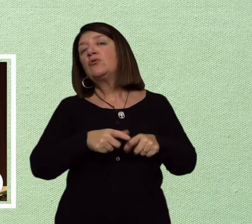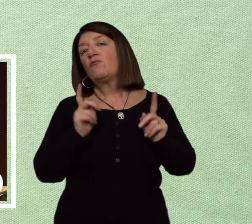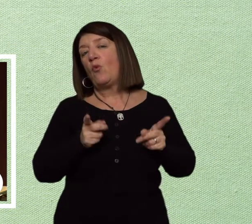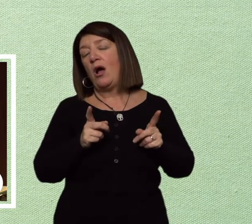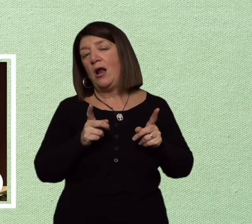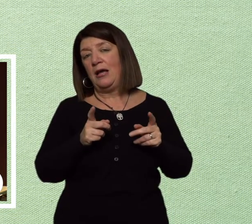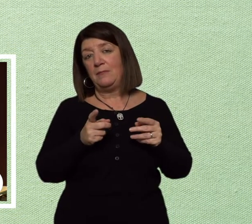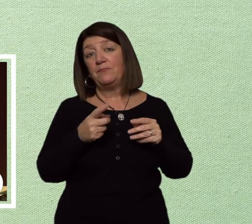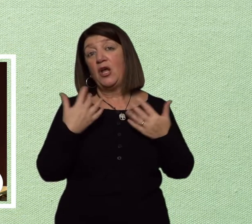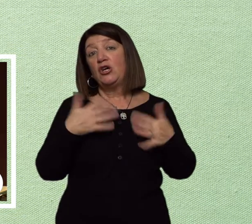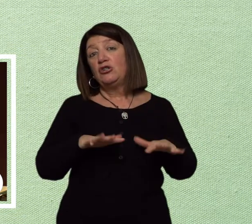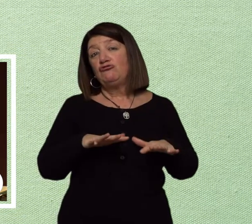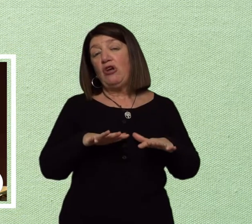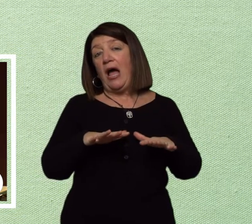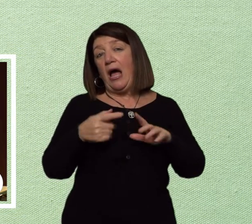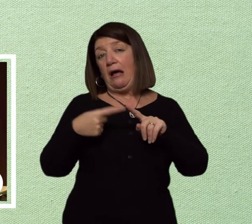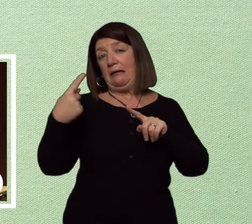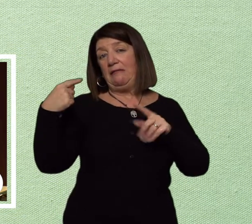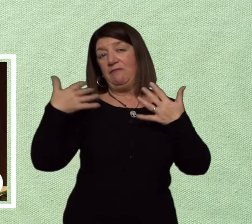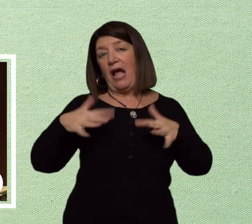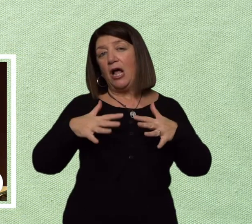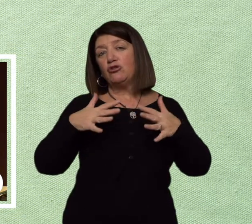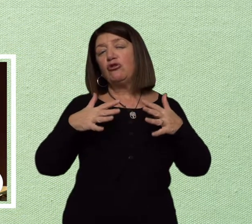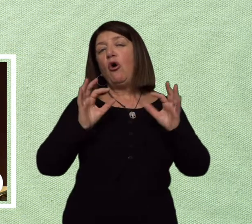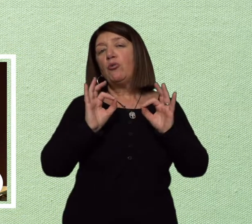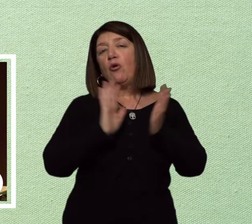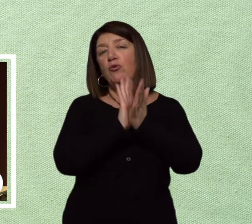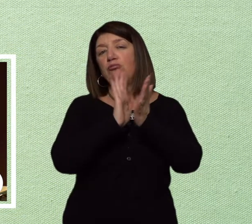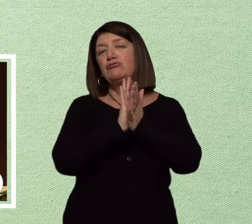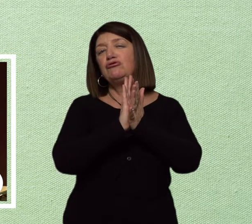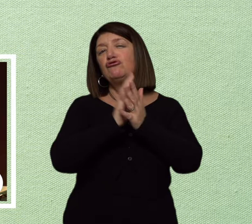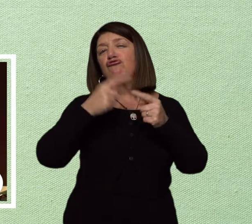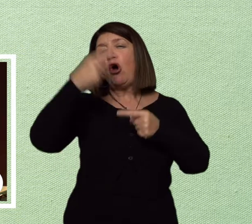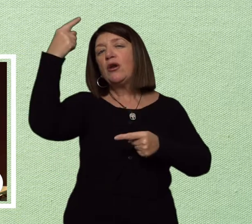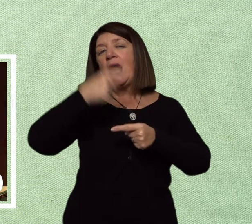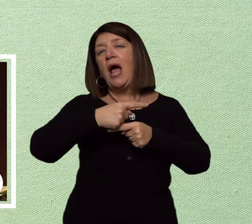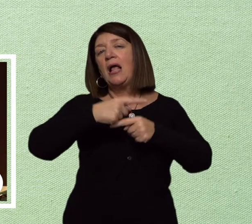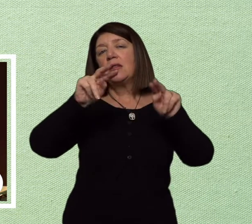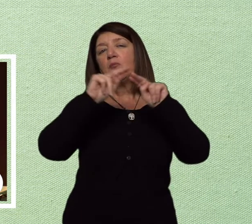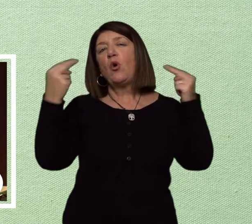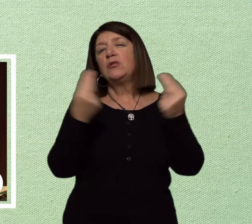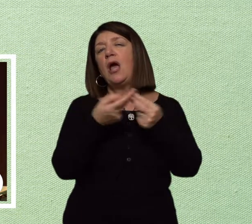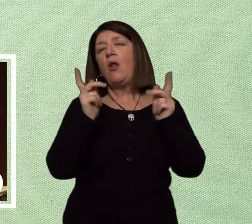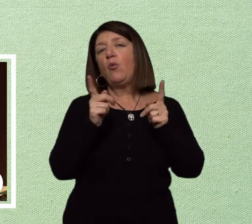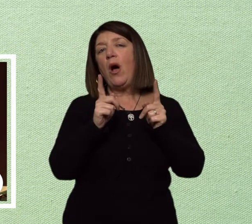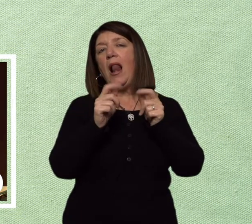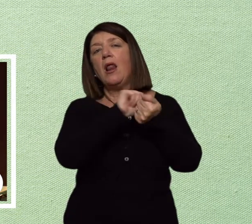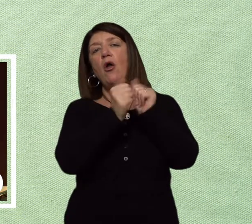qualche giorno è trascorsa alla Giornata Mondiale per la lotta contro il cancro, come